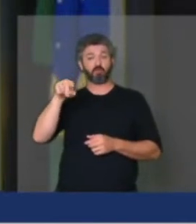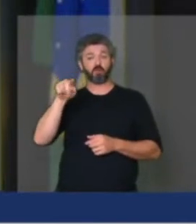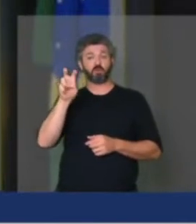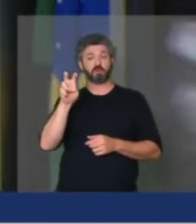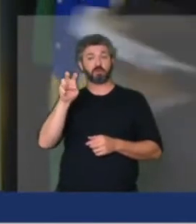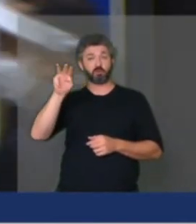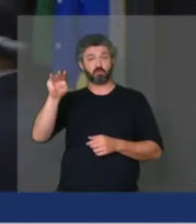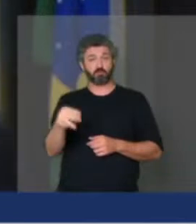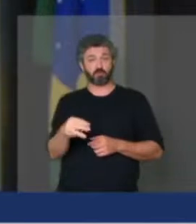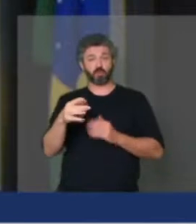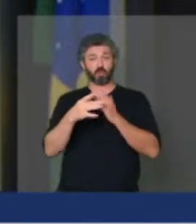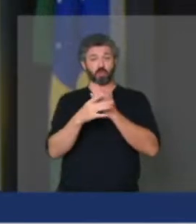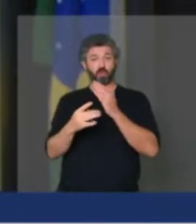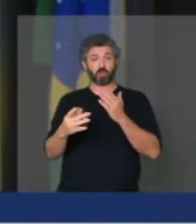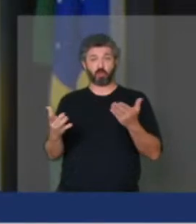MÉDIA DE 50 MILHÕES DE